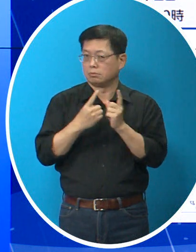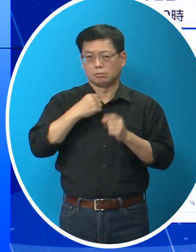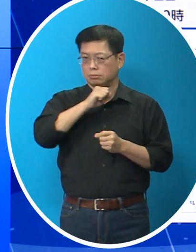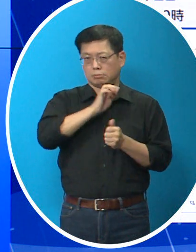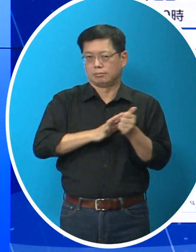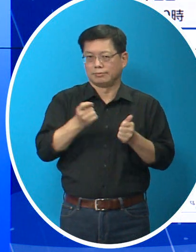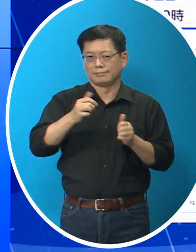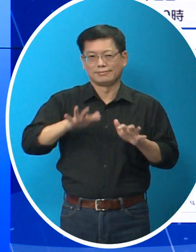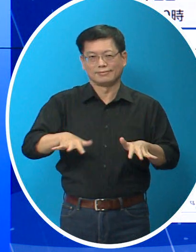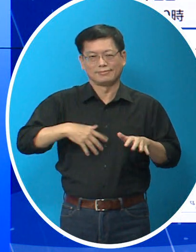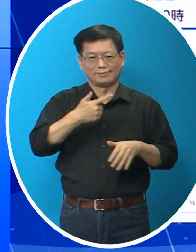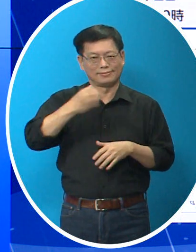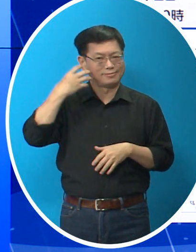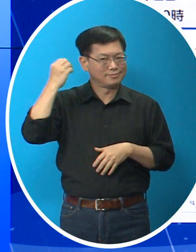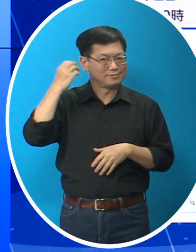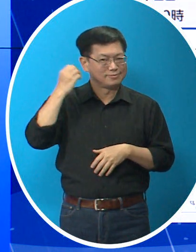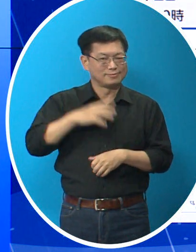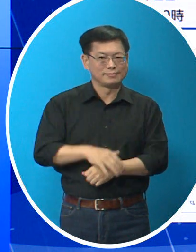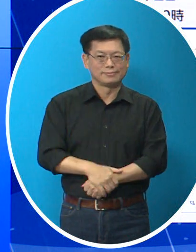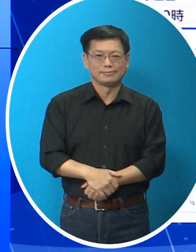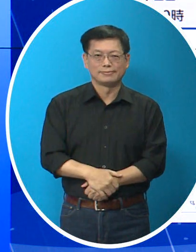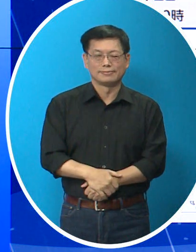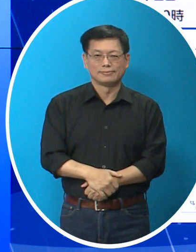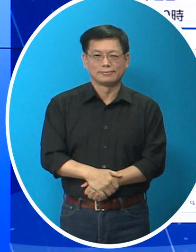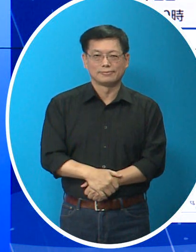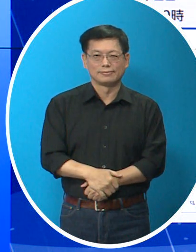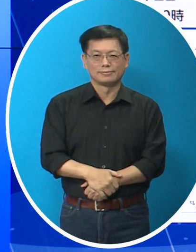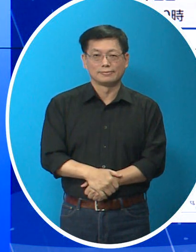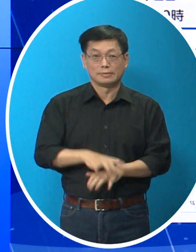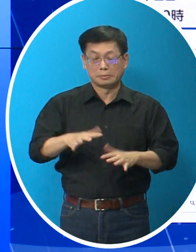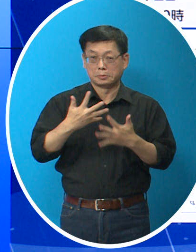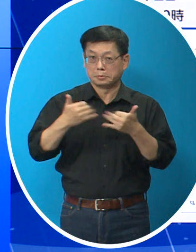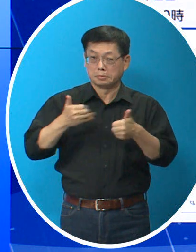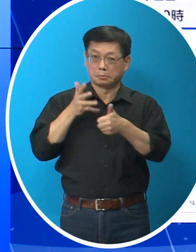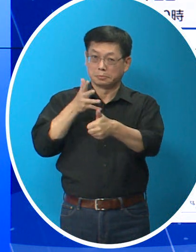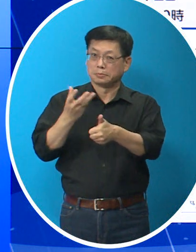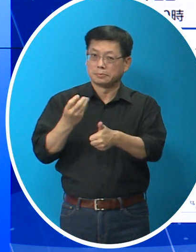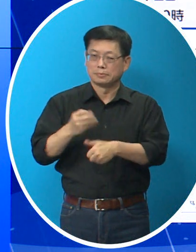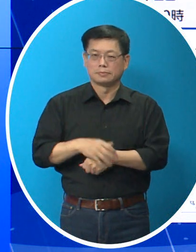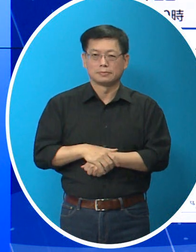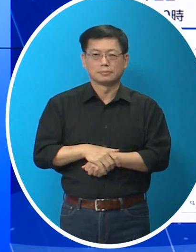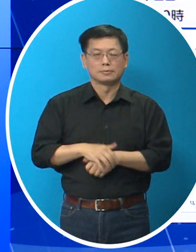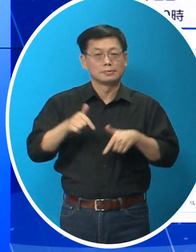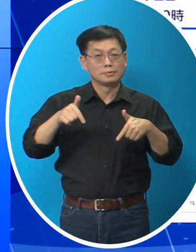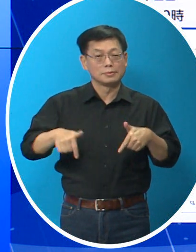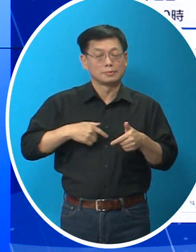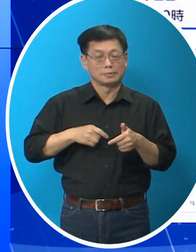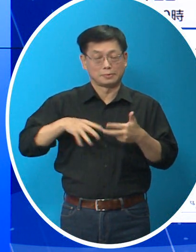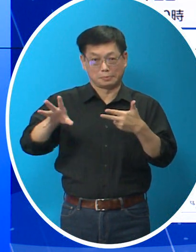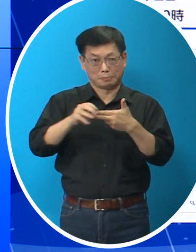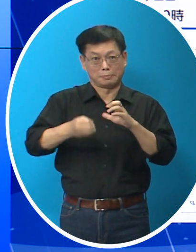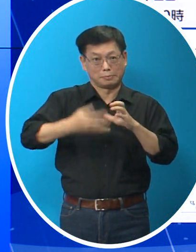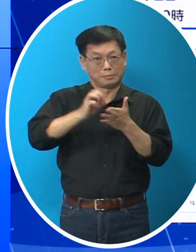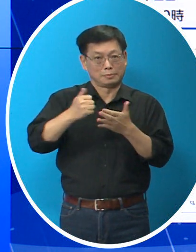以上是下午的最新氣象資料 由於線上沒有提問的問題 我們下午的直播記者會到這結束